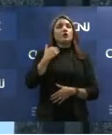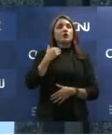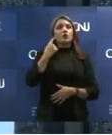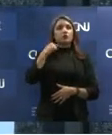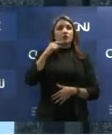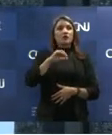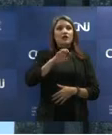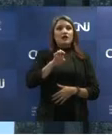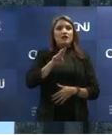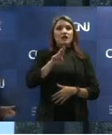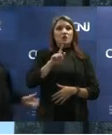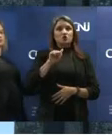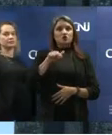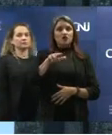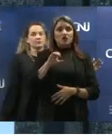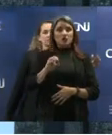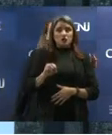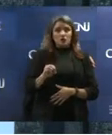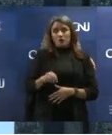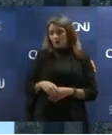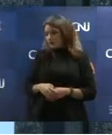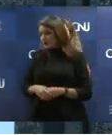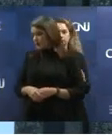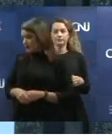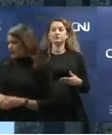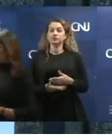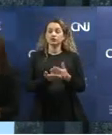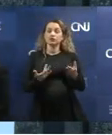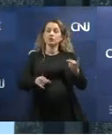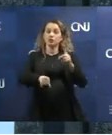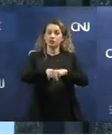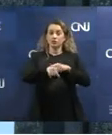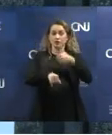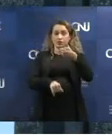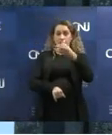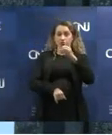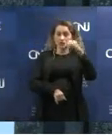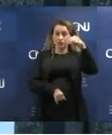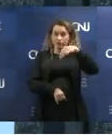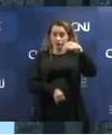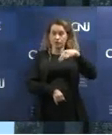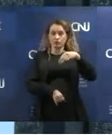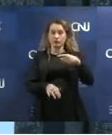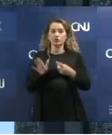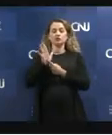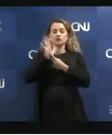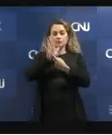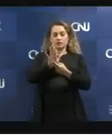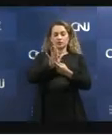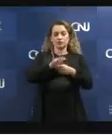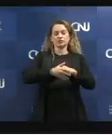Também dispõe do tempo de dez minutos para sua sustentação